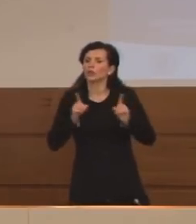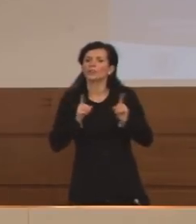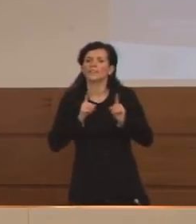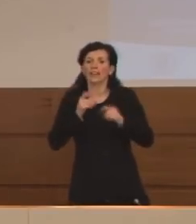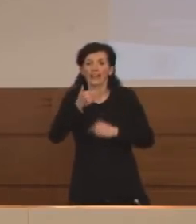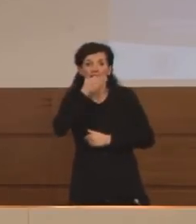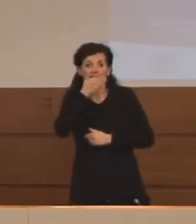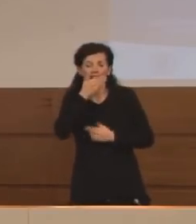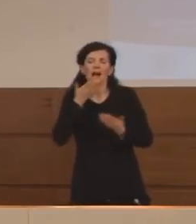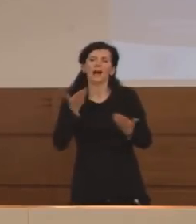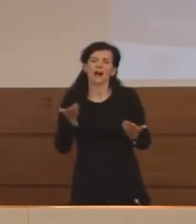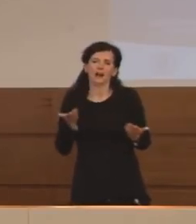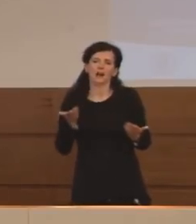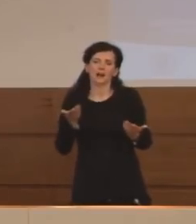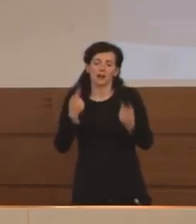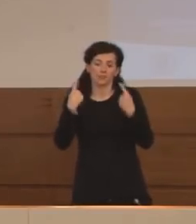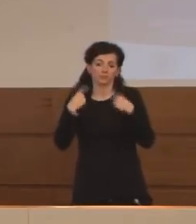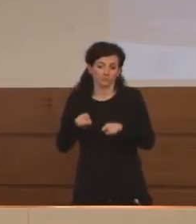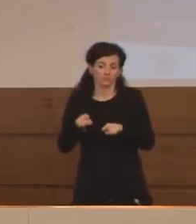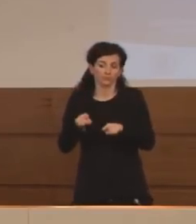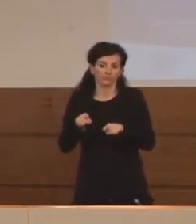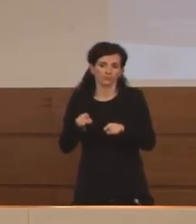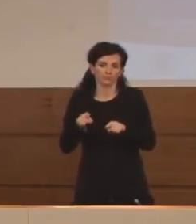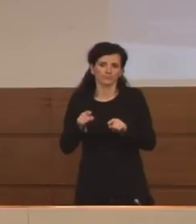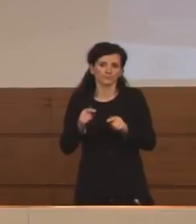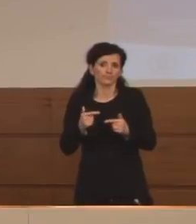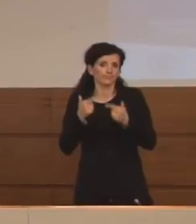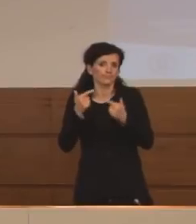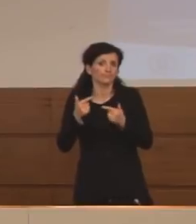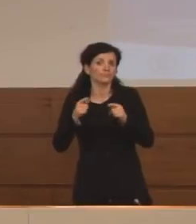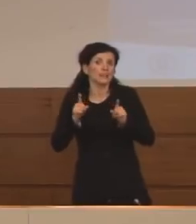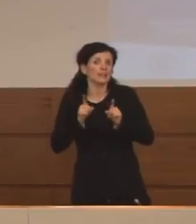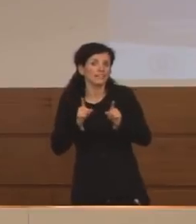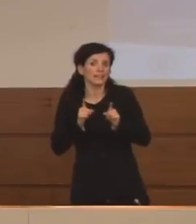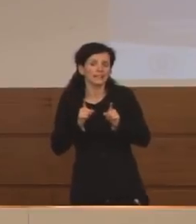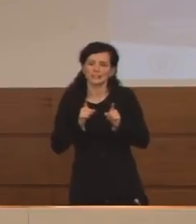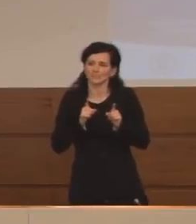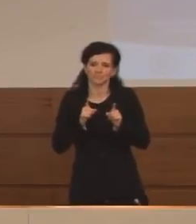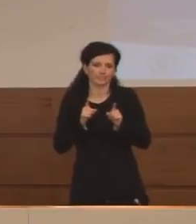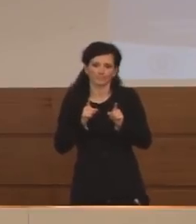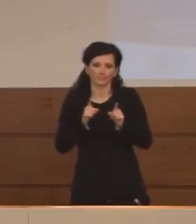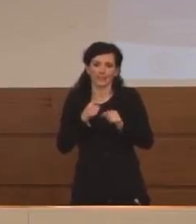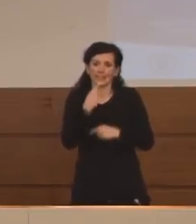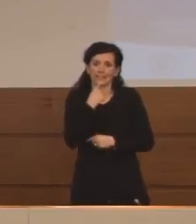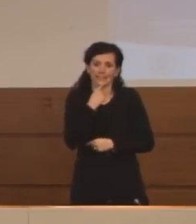queste potrebbero non proteggere la persona che è esposta